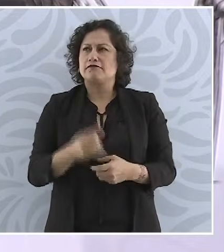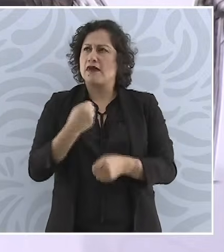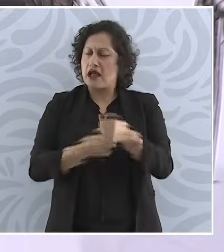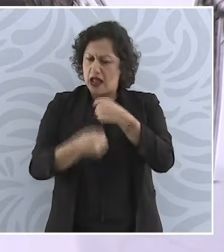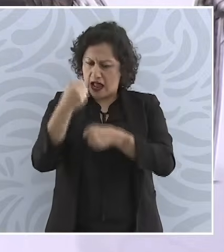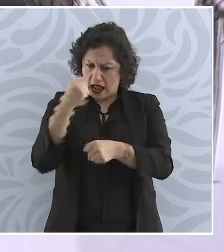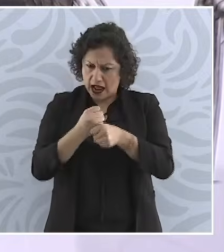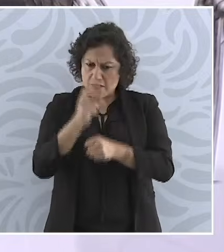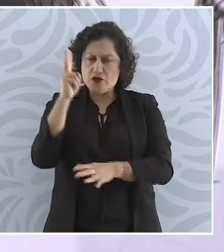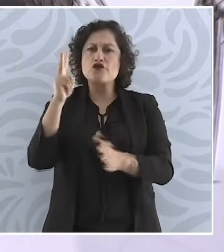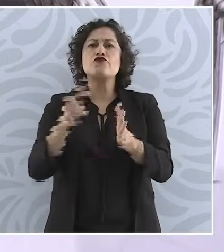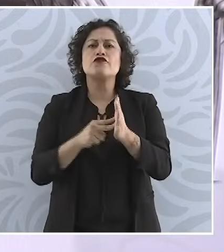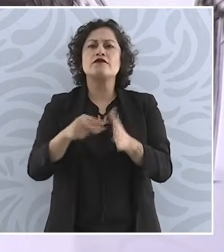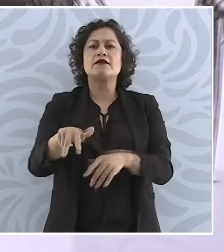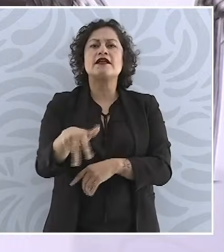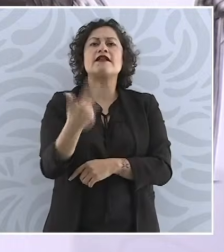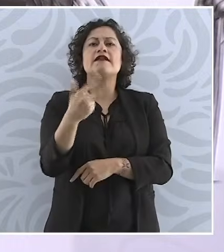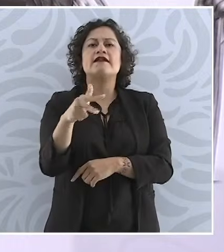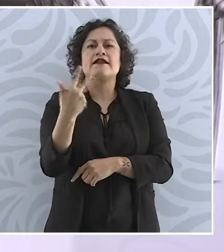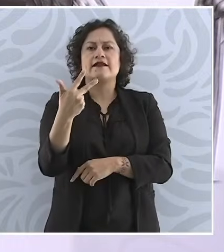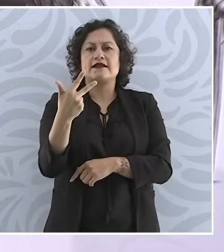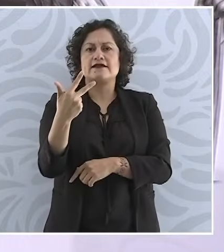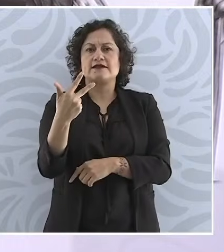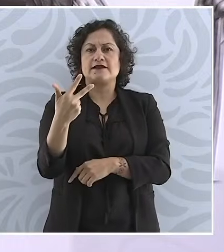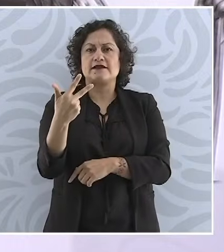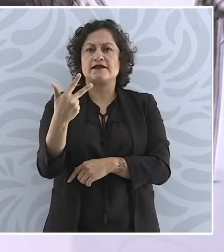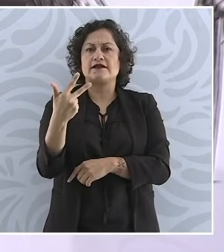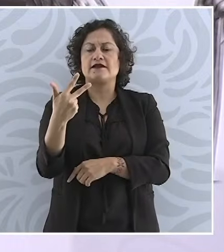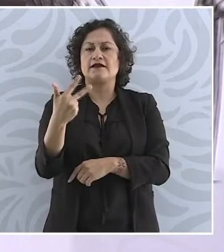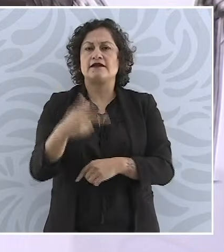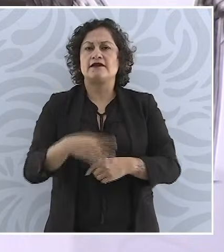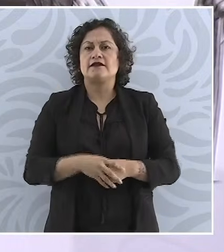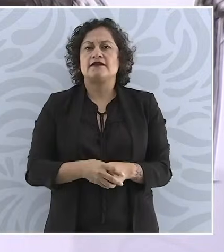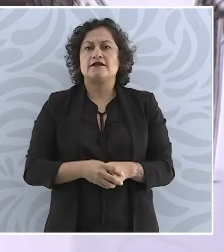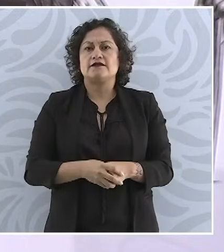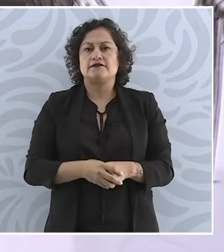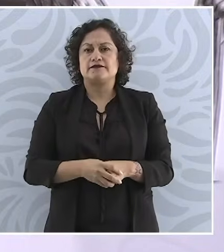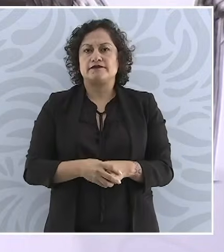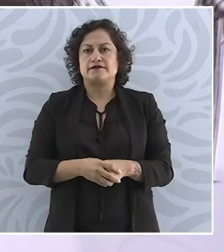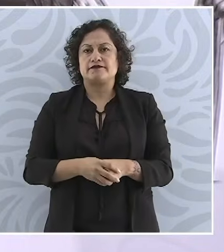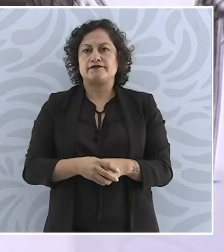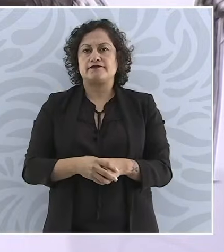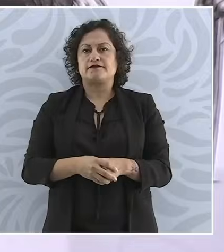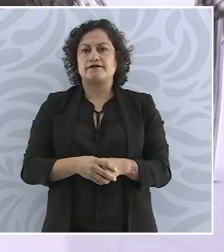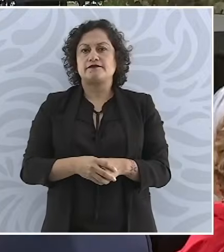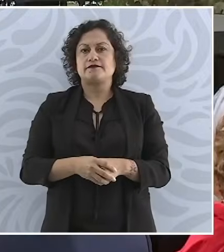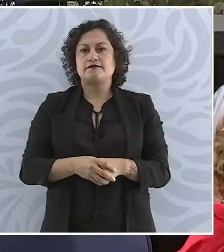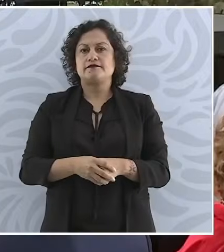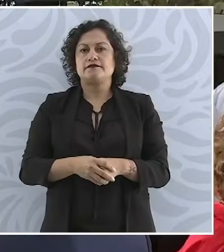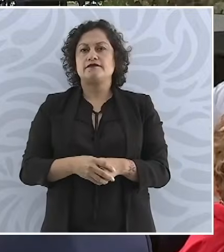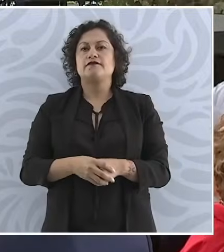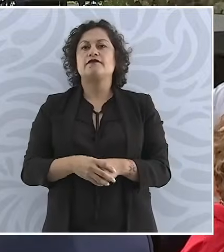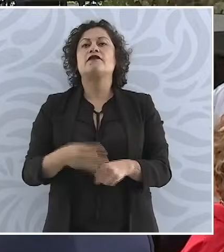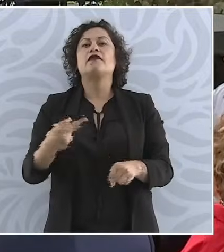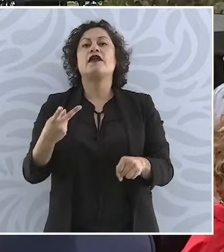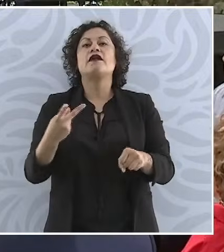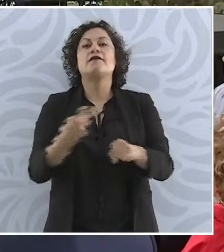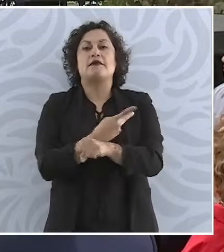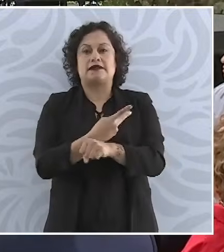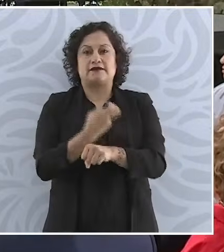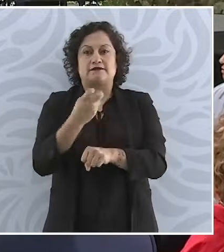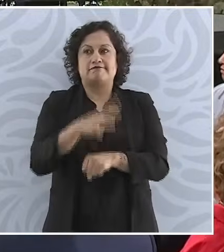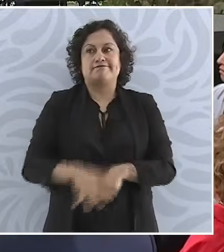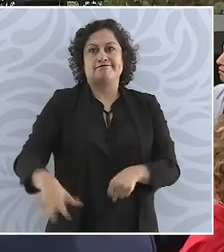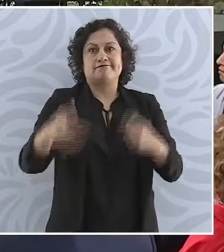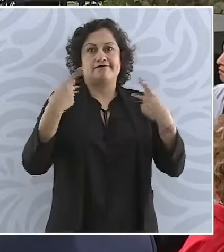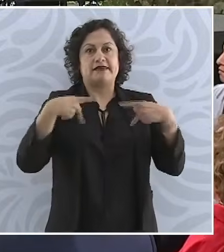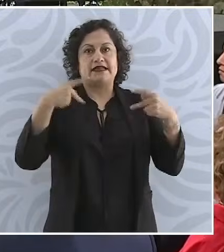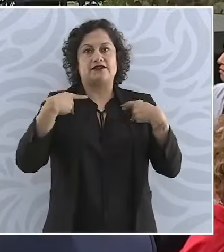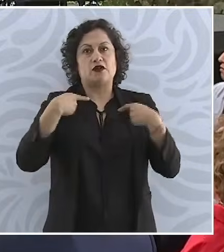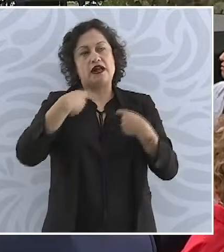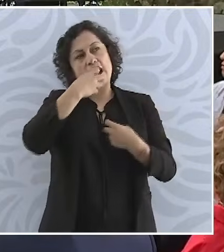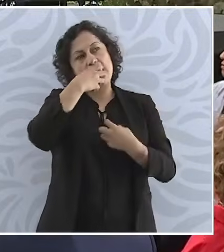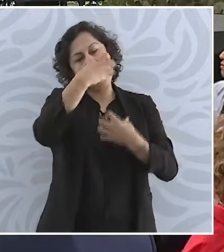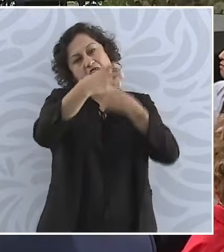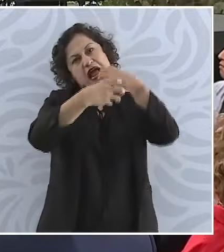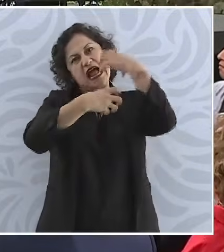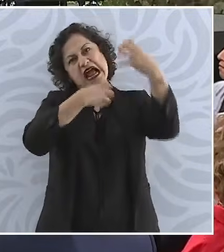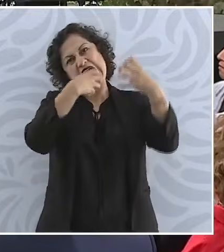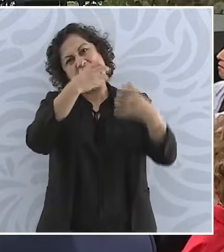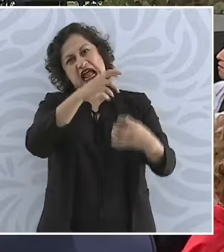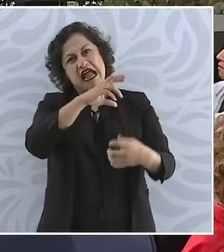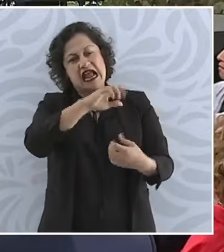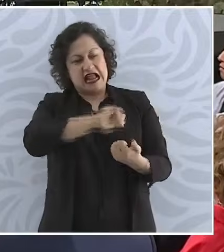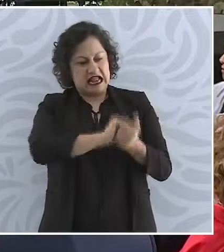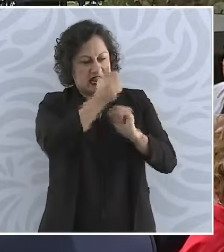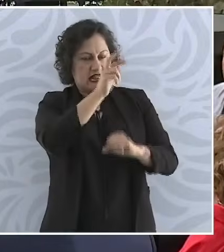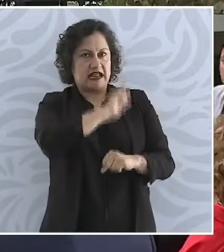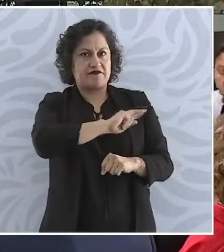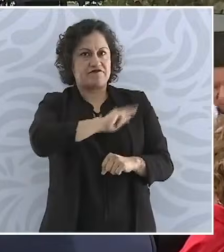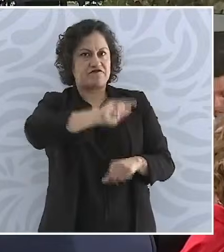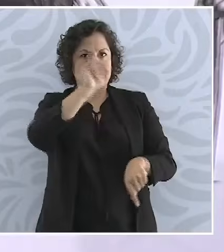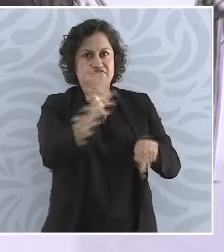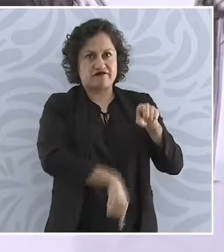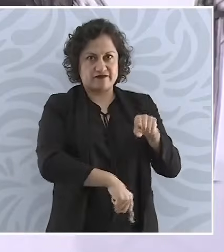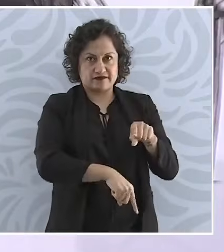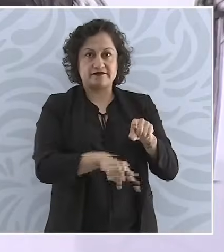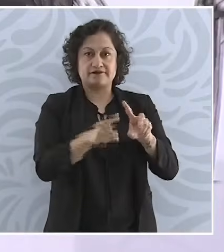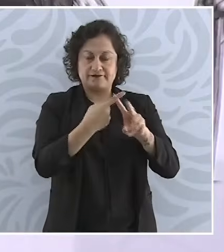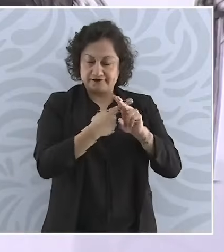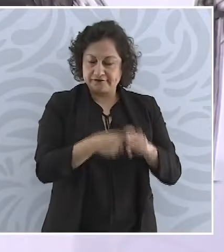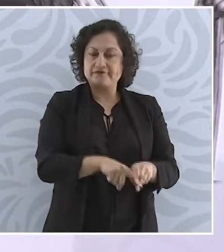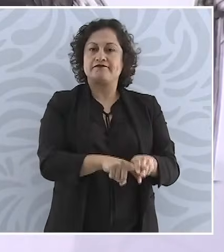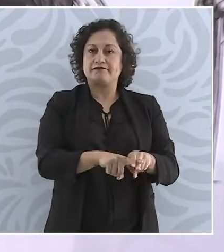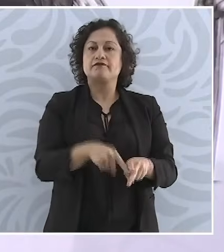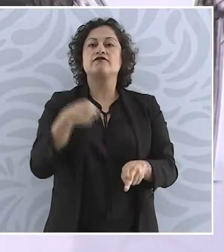inició el movimiento en contra de la privatización leí un discurso en frente del hemiciclo a Juárez